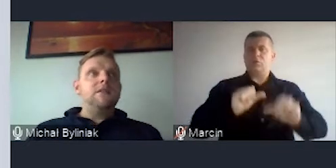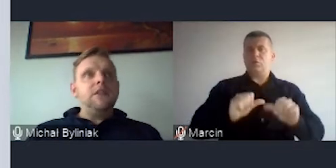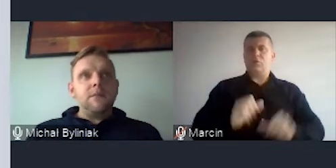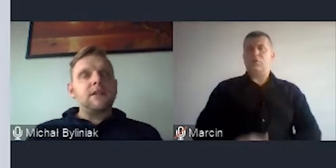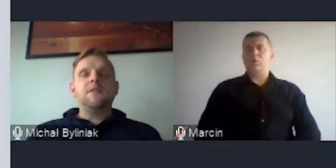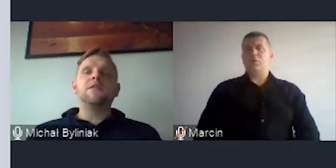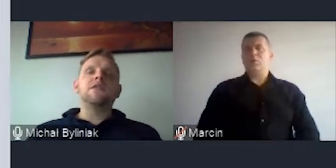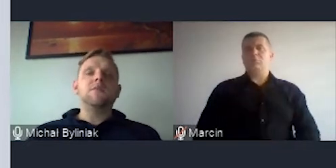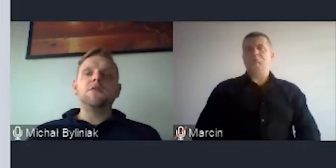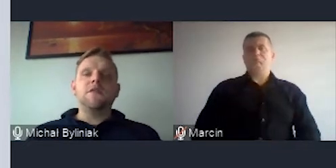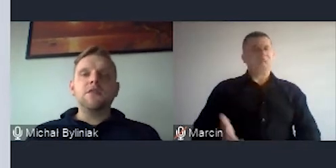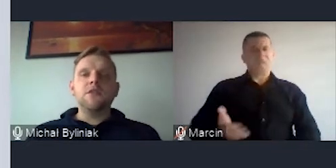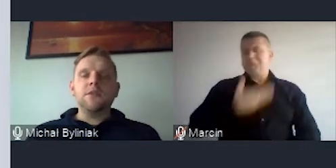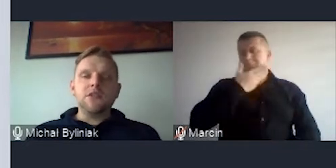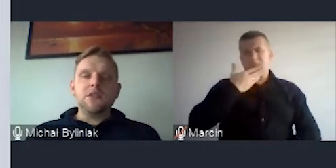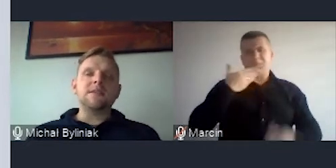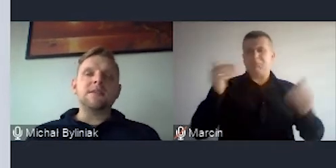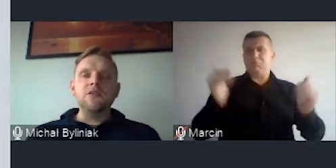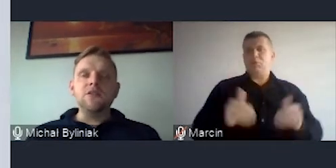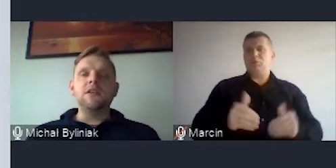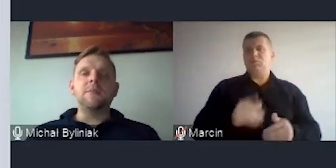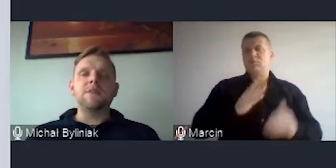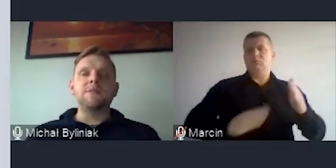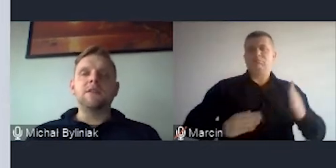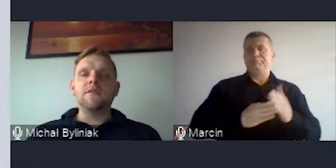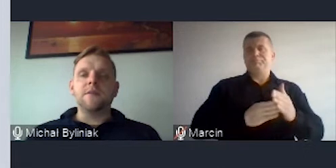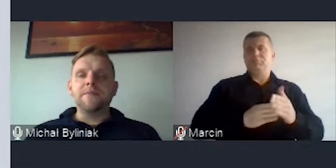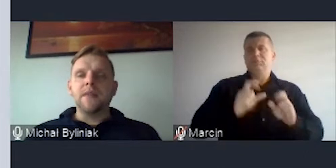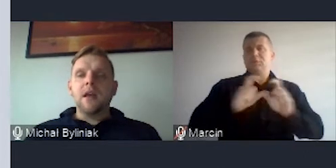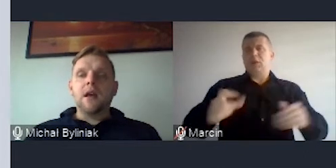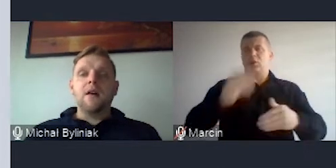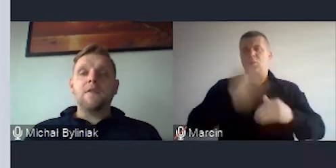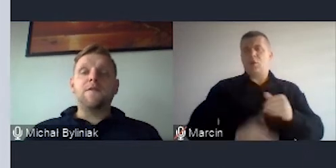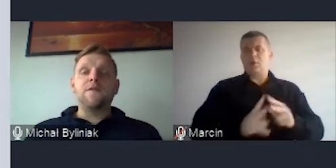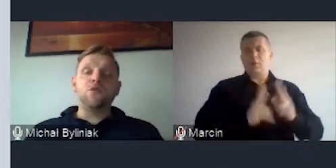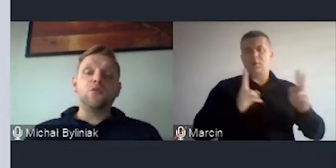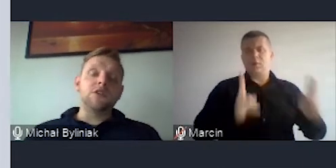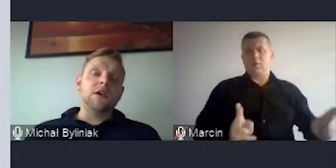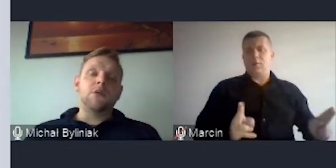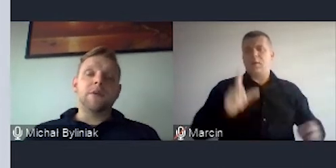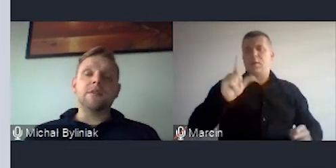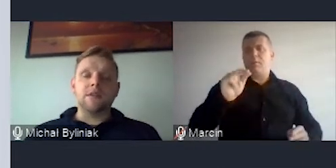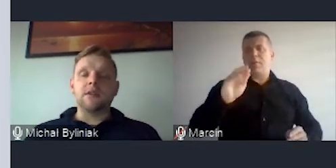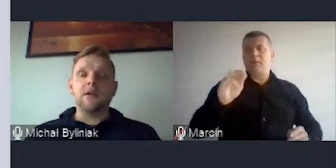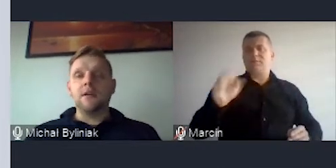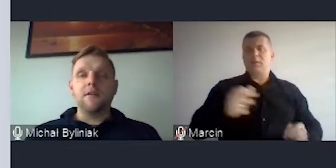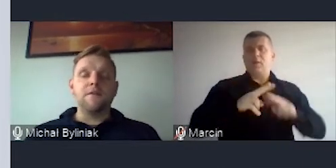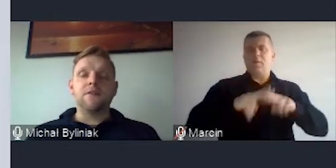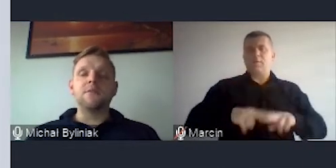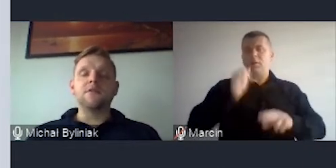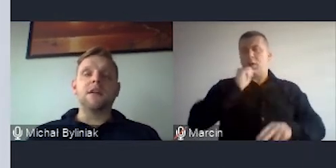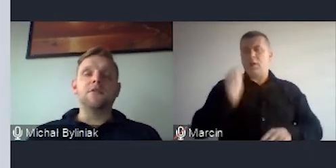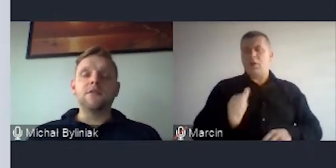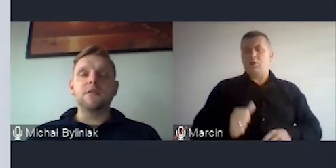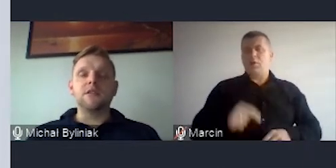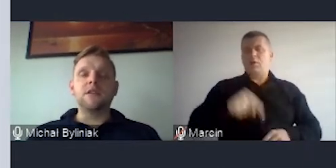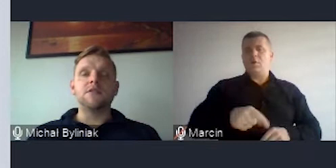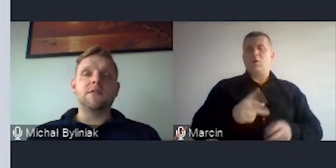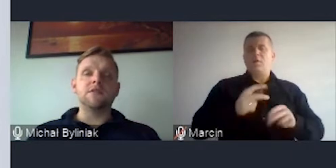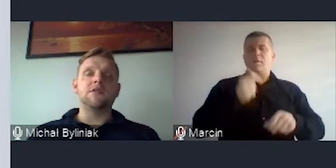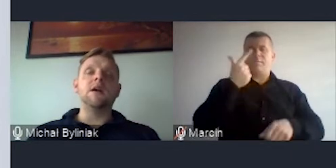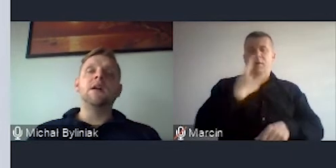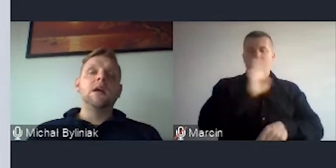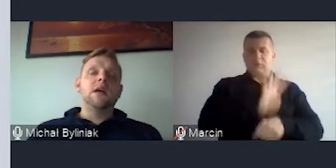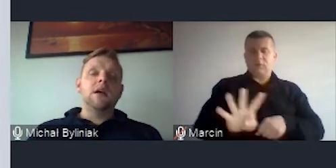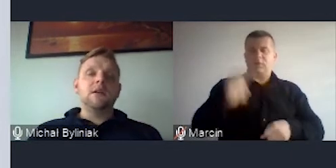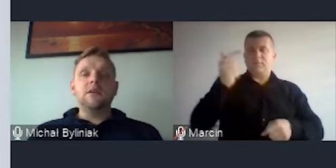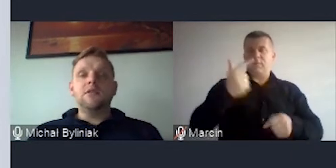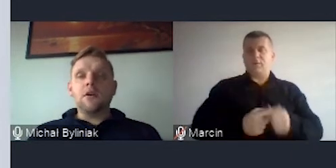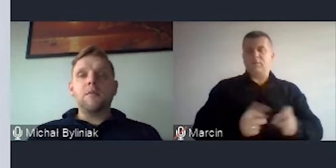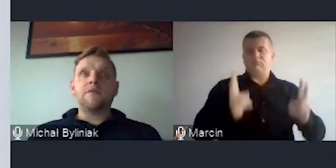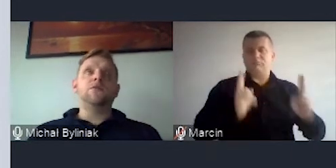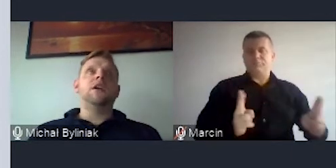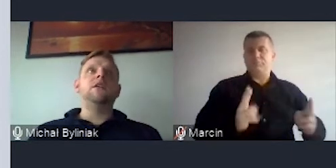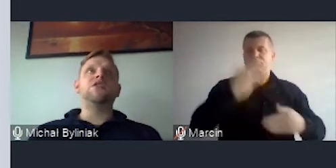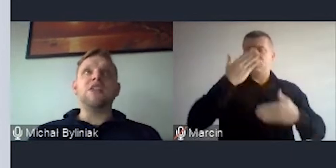To będzie czas zakończenia perspektywy Funduszy Europejskim w tym rozdaniu 2014-2020 i to powoduje,